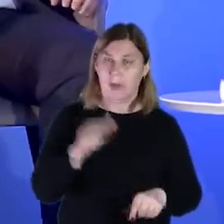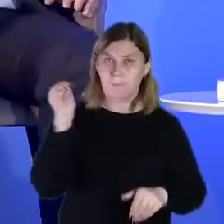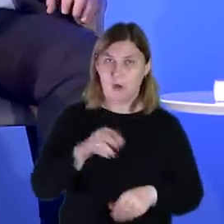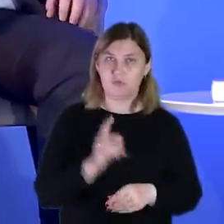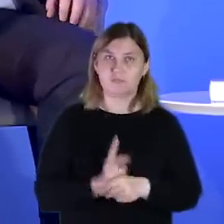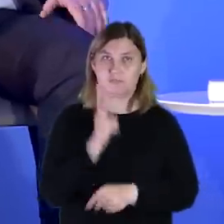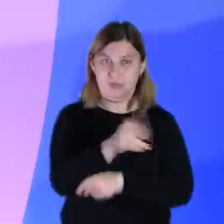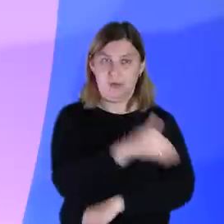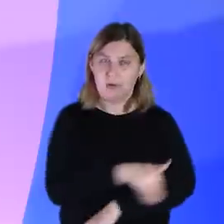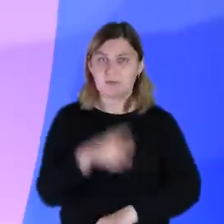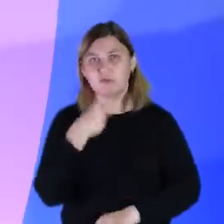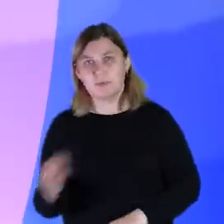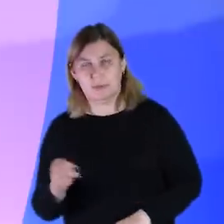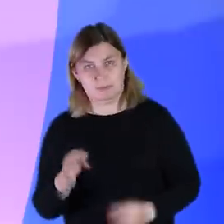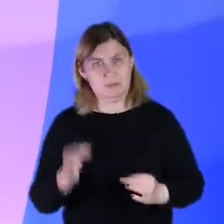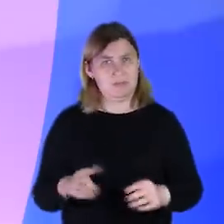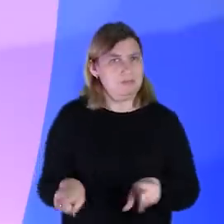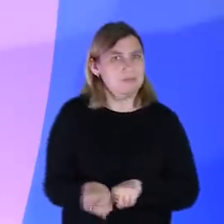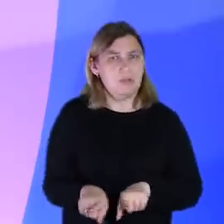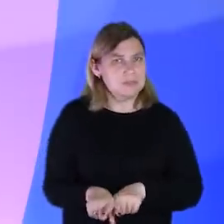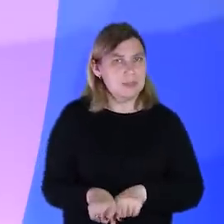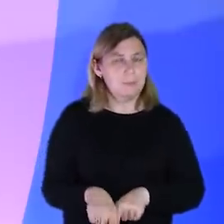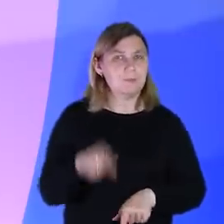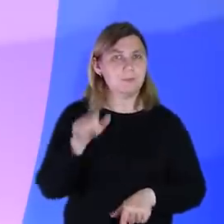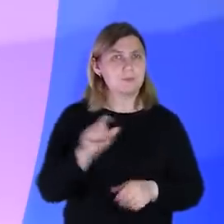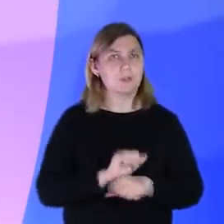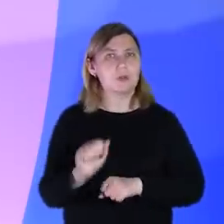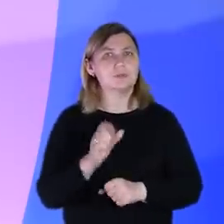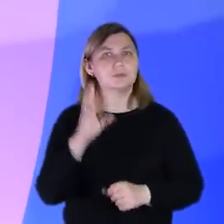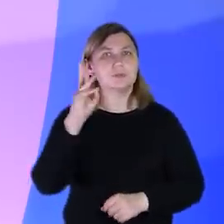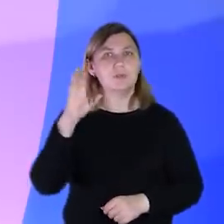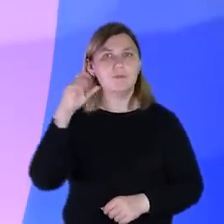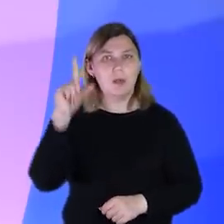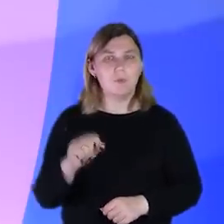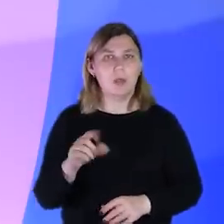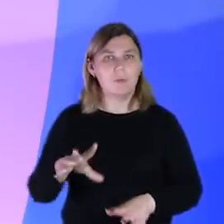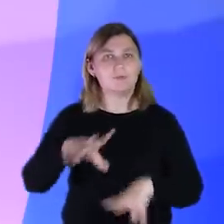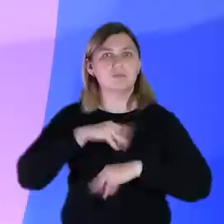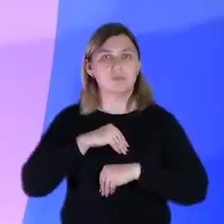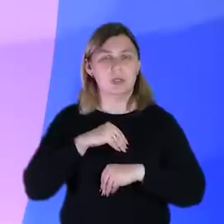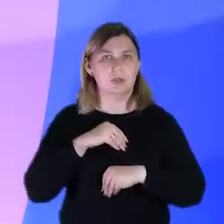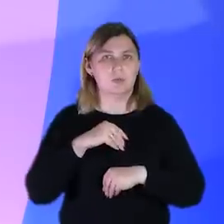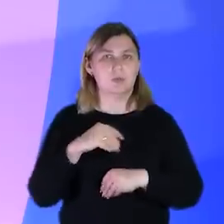legalnie tą granicę przekroczyć czy nie. Więc to jest schemat, który zwiad WOP-u przejął